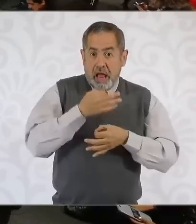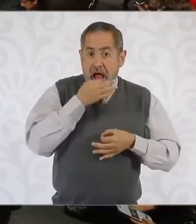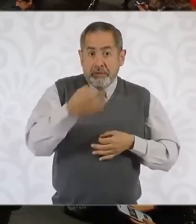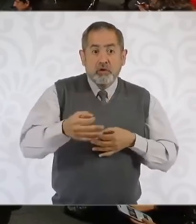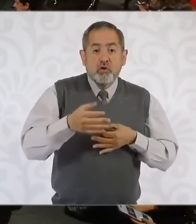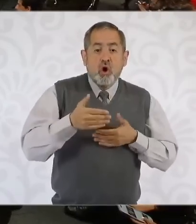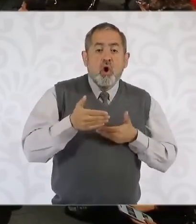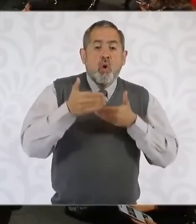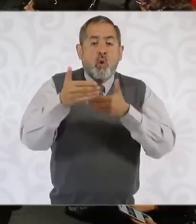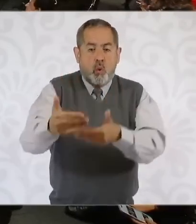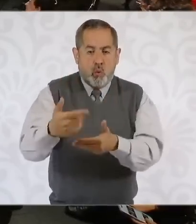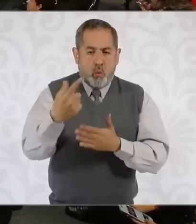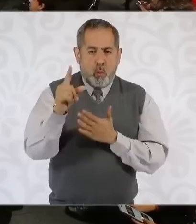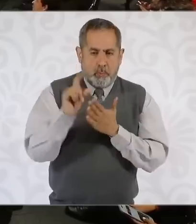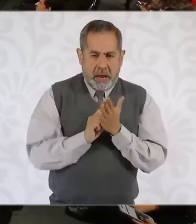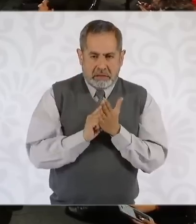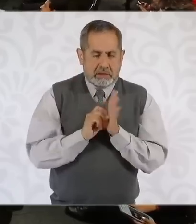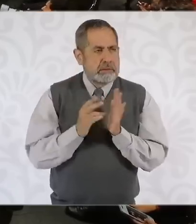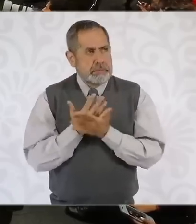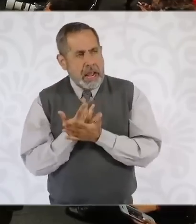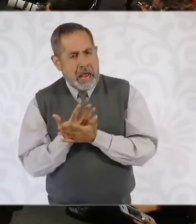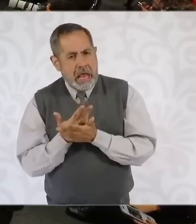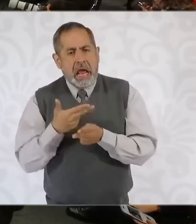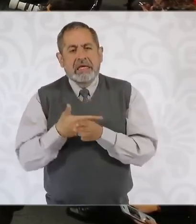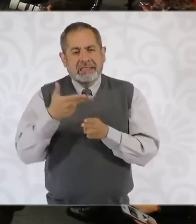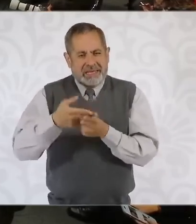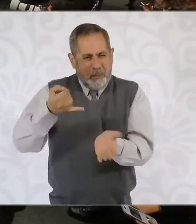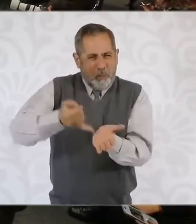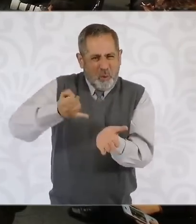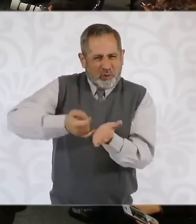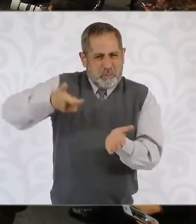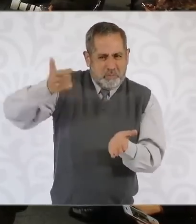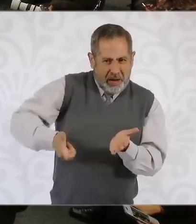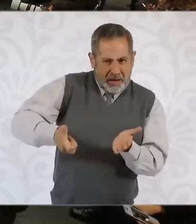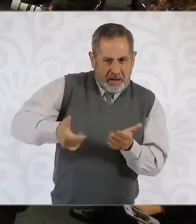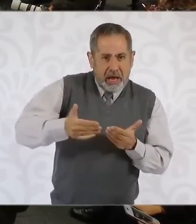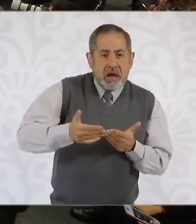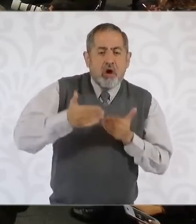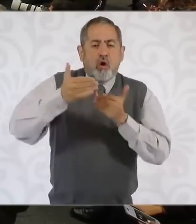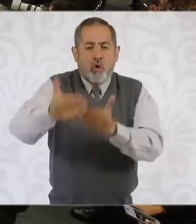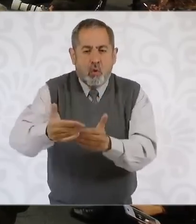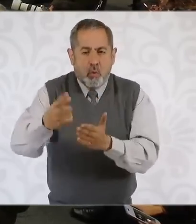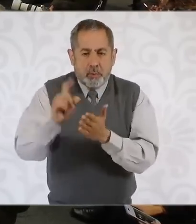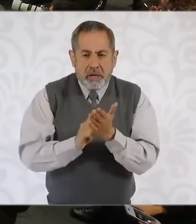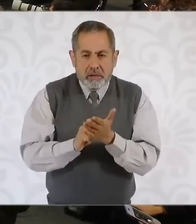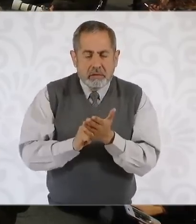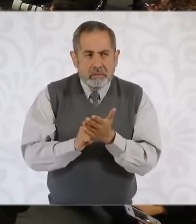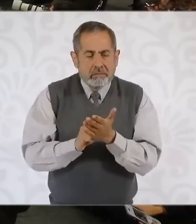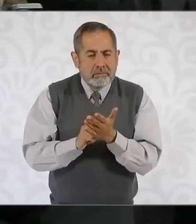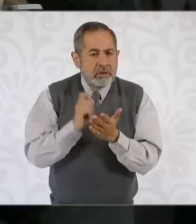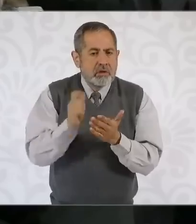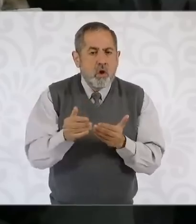evaluación y eventualmente volveremos al inicio a como estábamos ayer o Antier no porque ya entonces